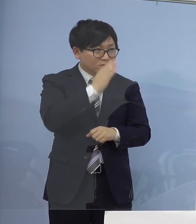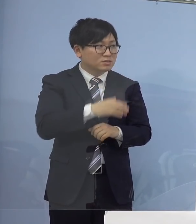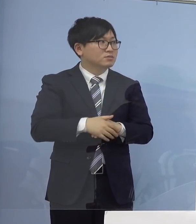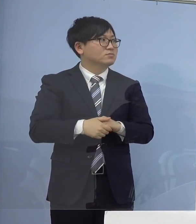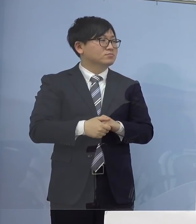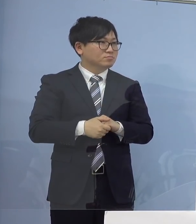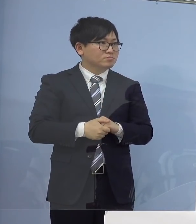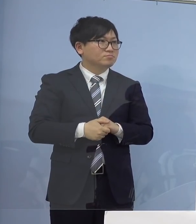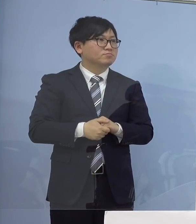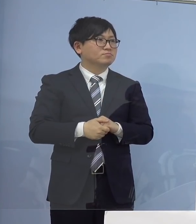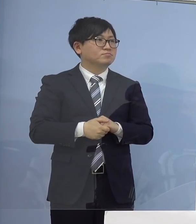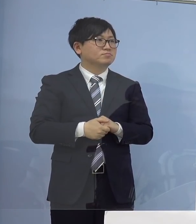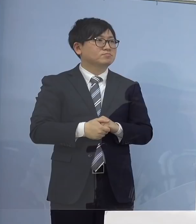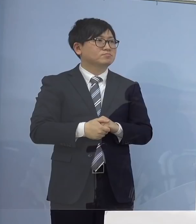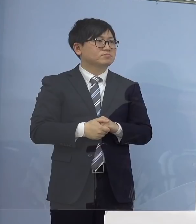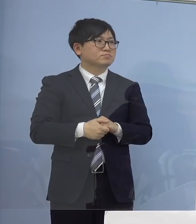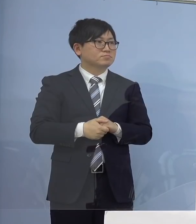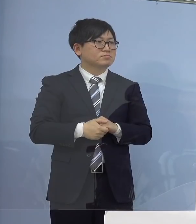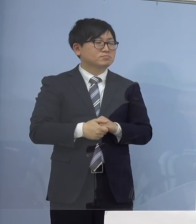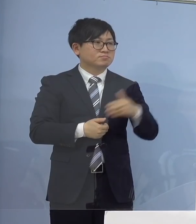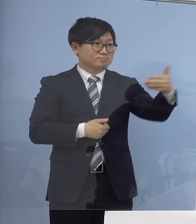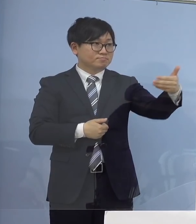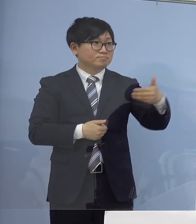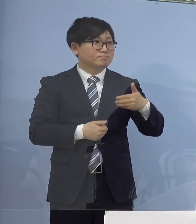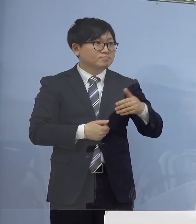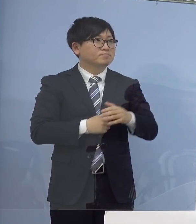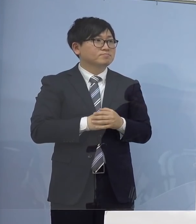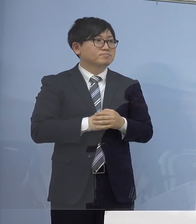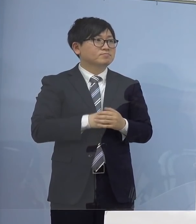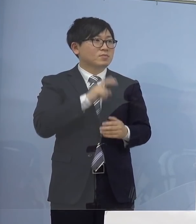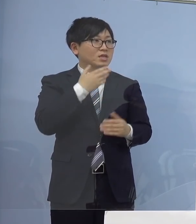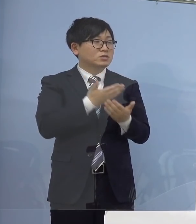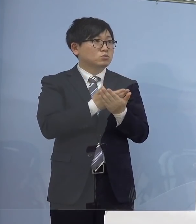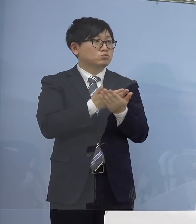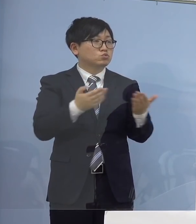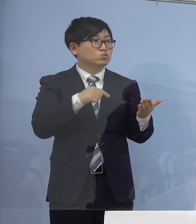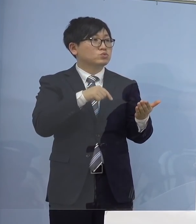（毎日新聞社） 今の話の関連で飲食店の人だからというので